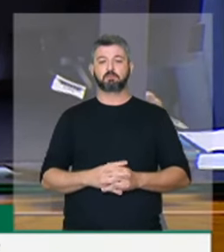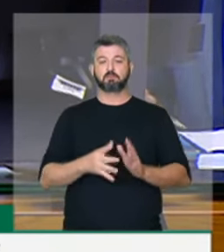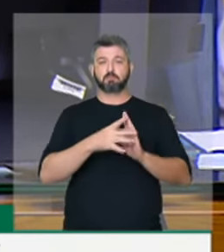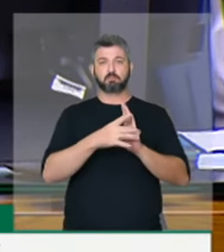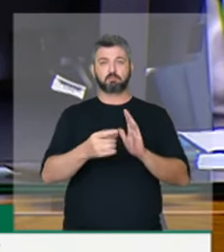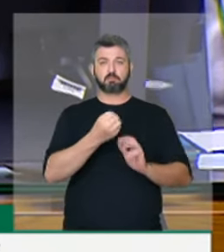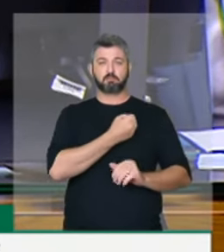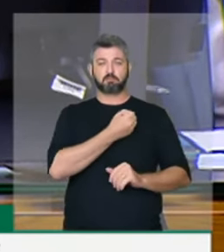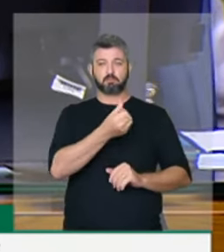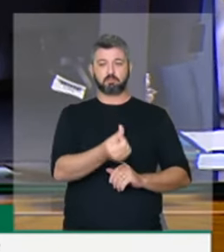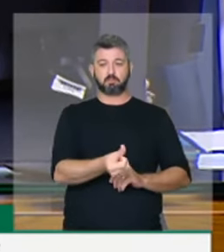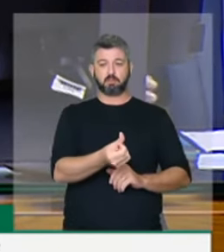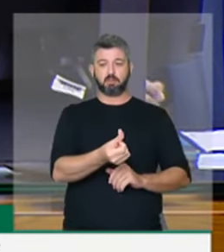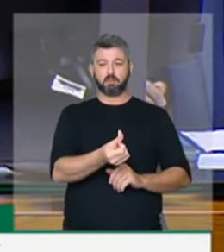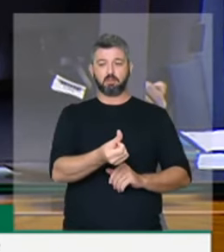NÚMERO 6 , DO PT, PARA ENCAMINHAR REQUERIMENTO